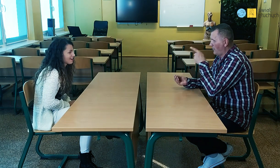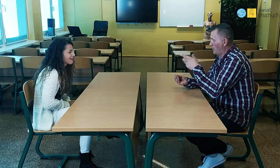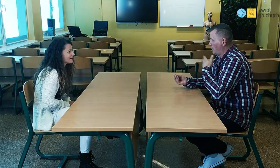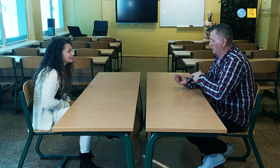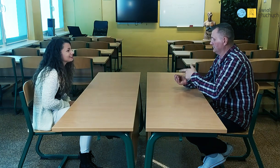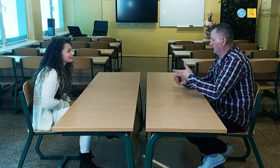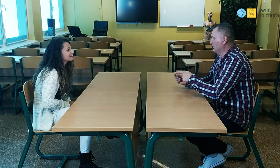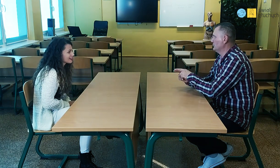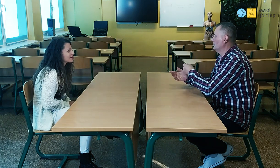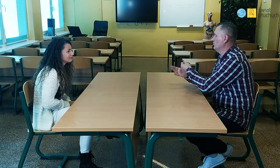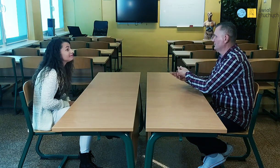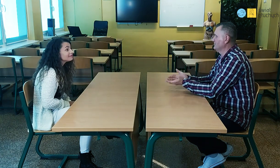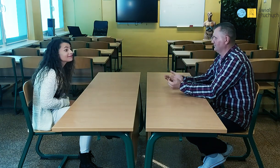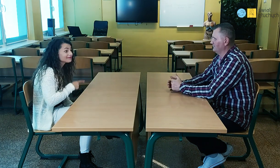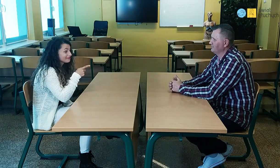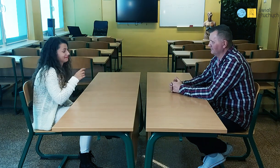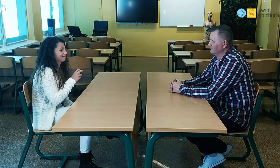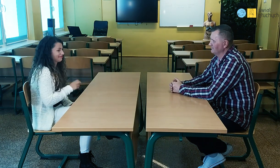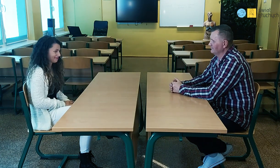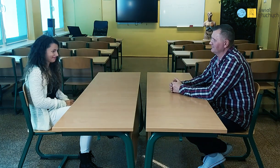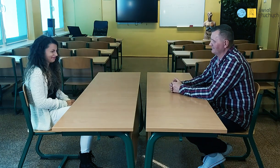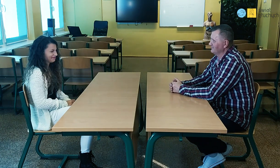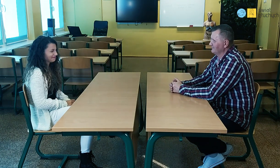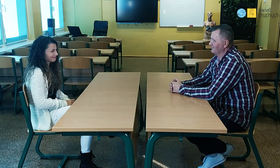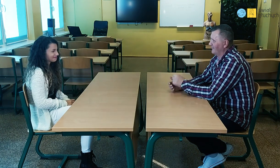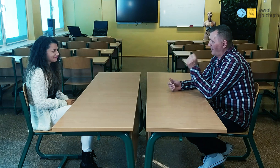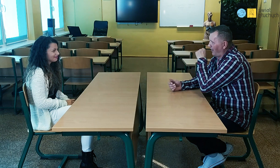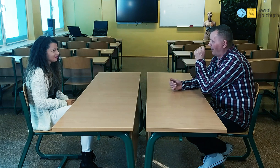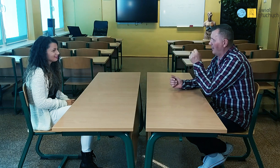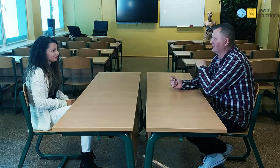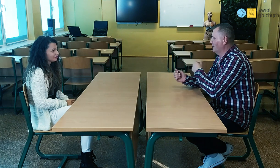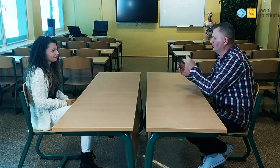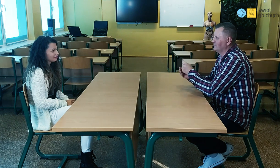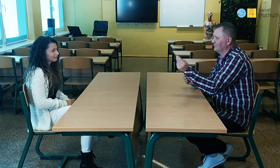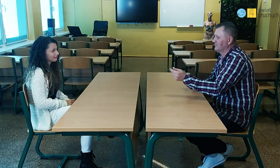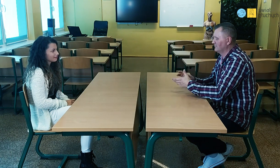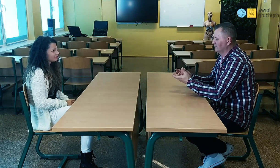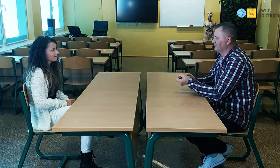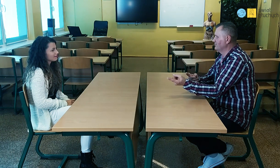Wiadomo było od razu co można kupić. Kupisz prezent, który może okazać się nietrafiony- zostanie wyrzucony.